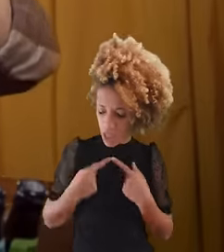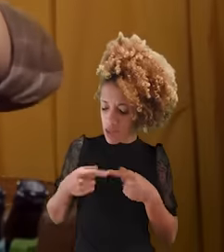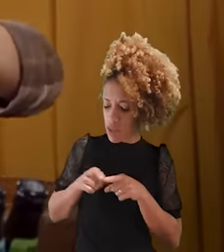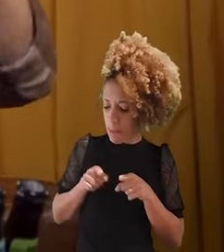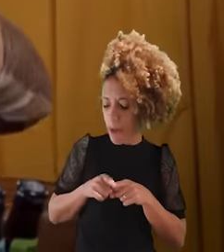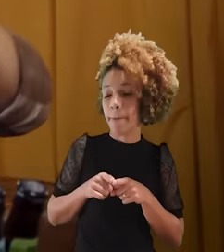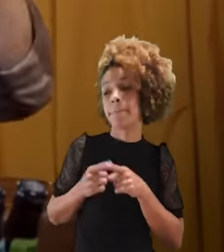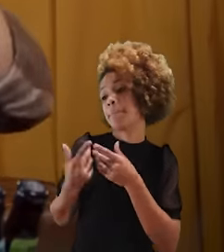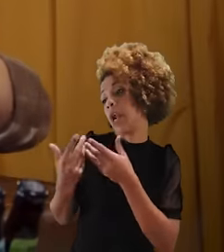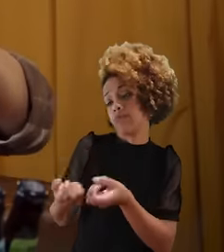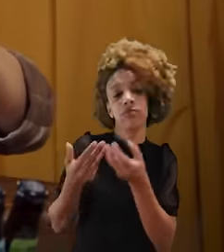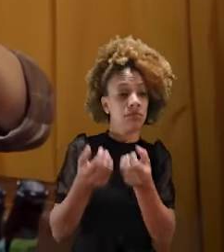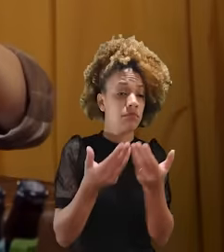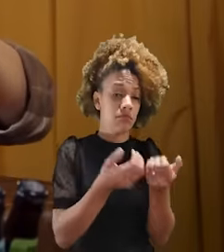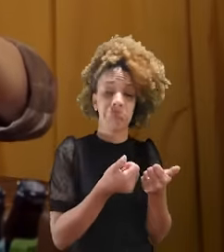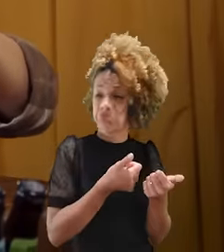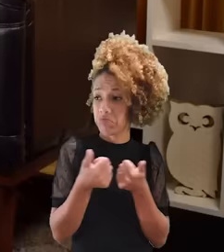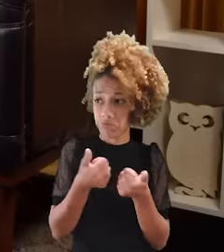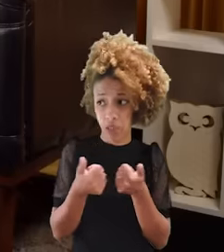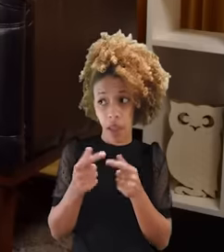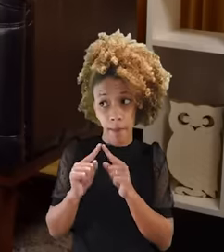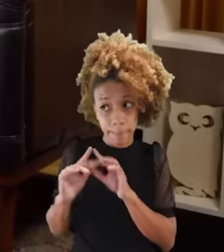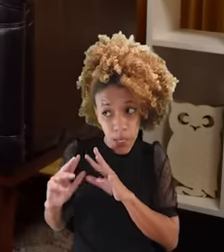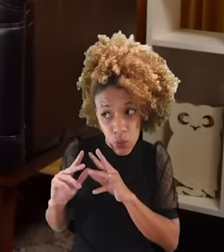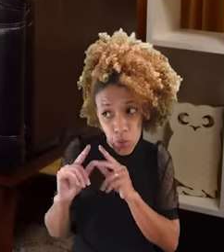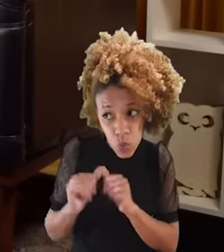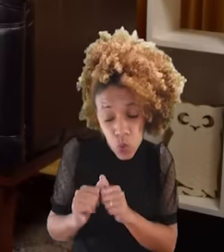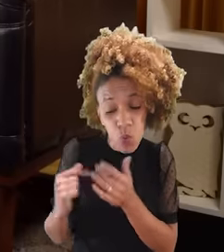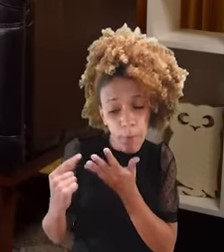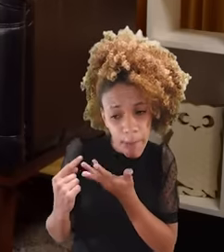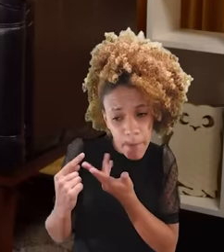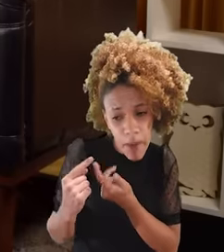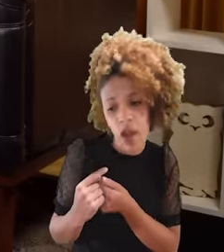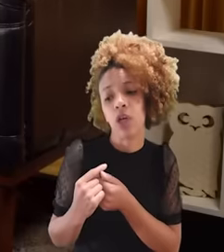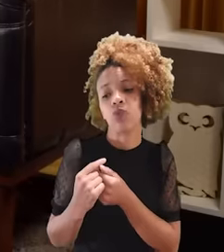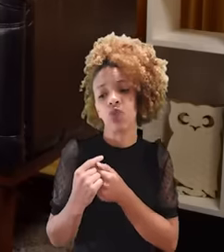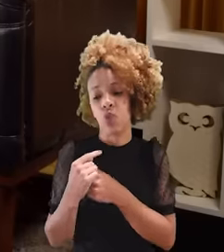se permita ser a gente mesmo Concordo totalmente mas tudo está aí tanto as sombras quanto as luzes